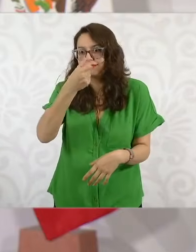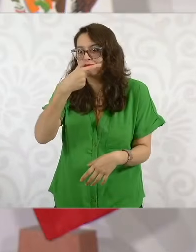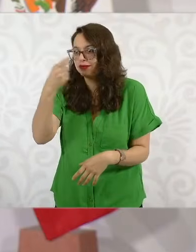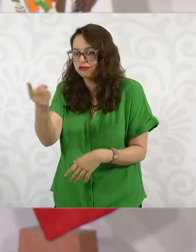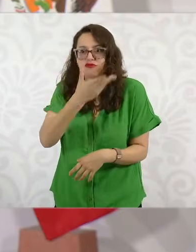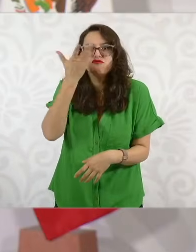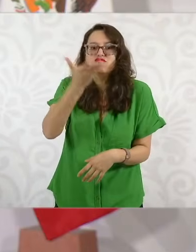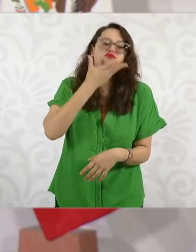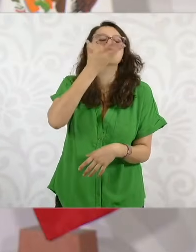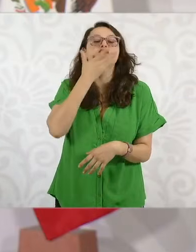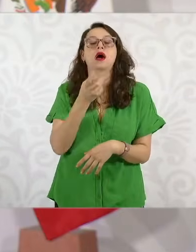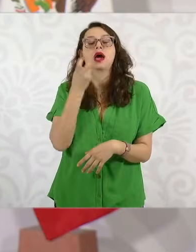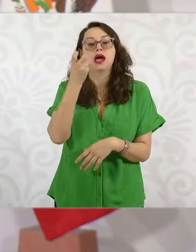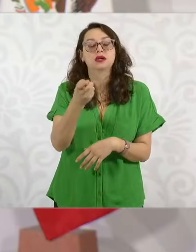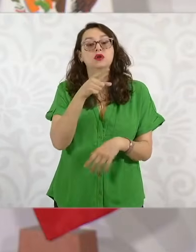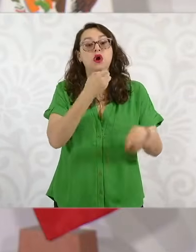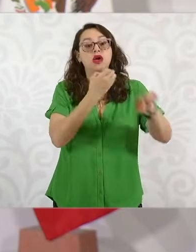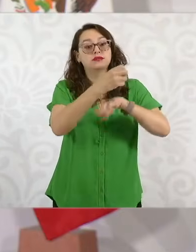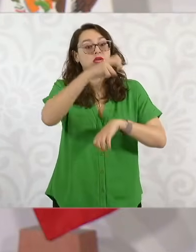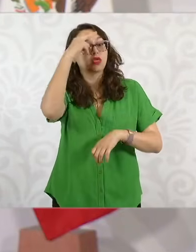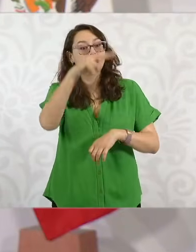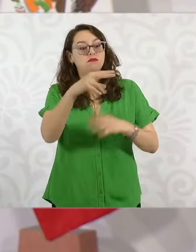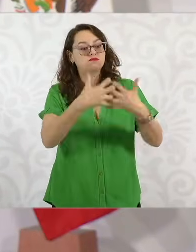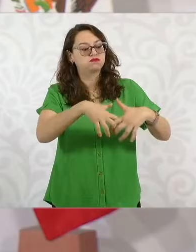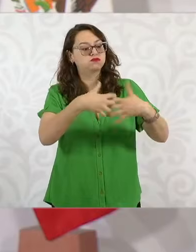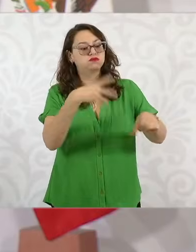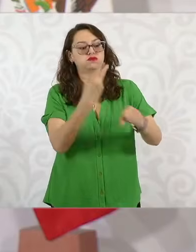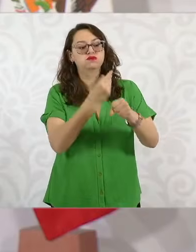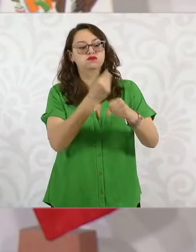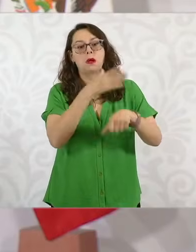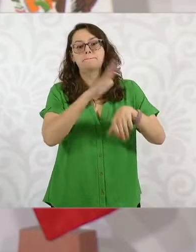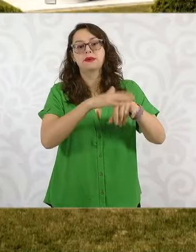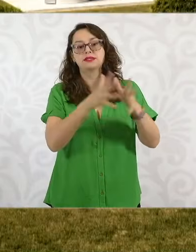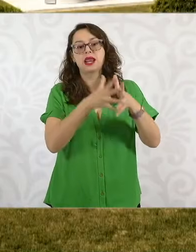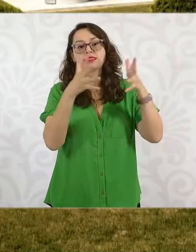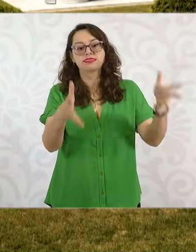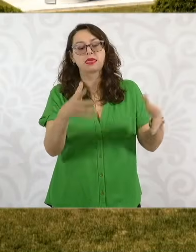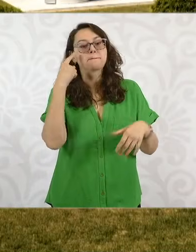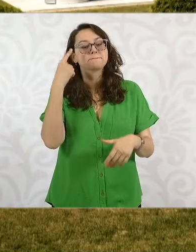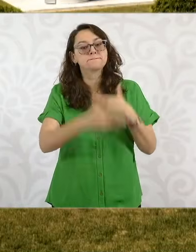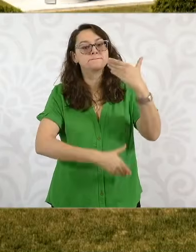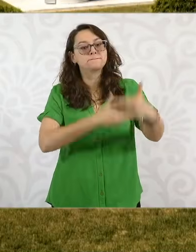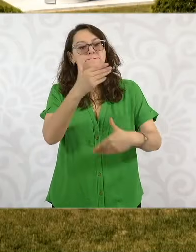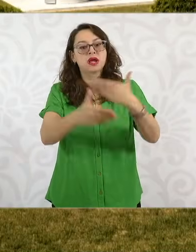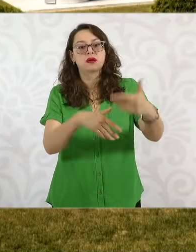de Ocoyacac en Estado de México y prepararla para seguir asegurando el abasto nacional,